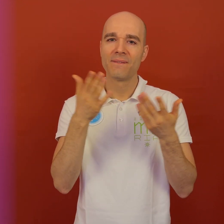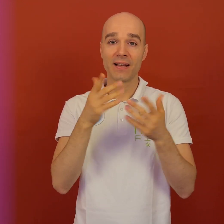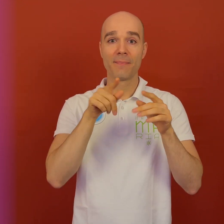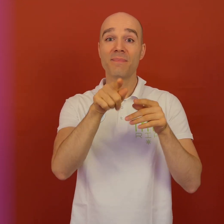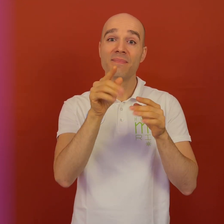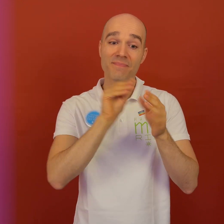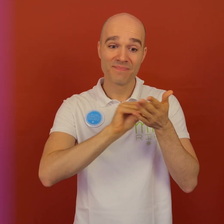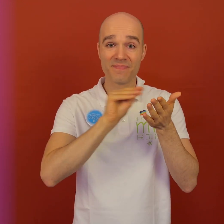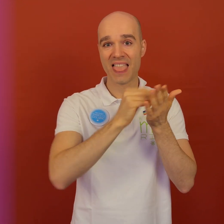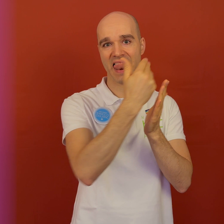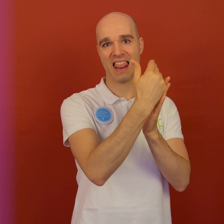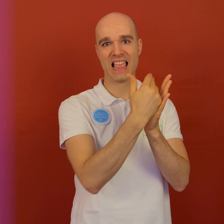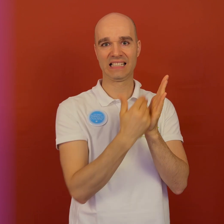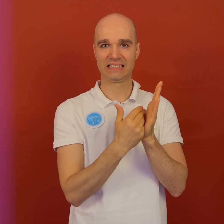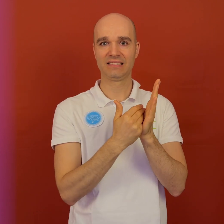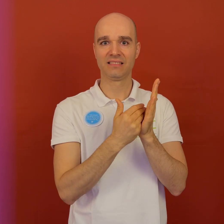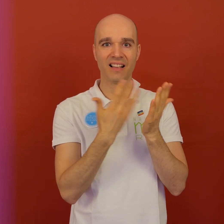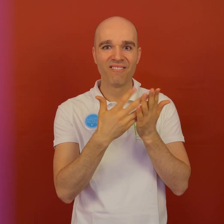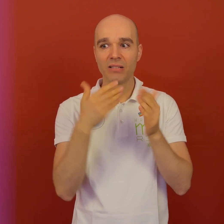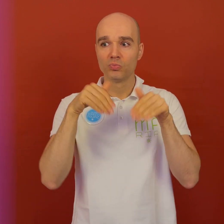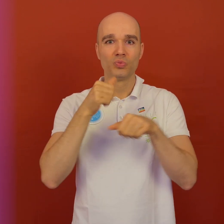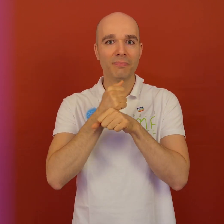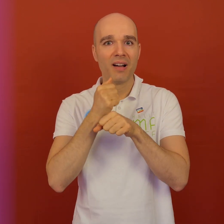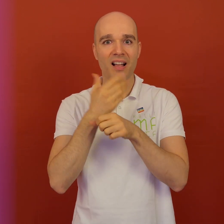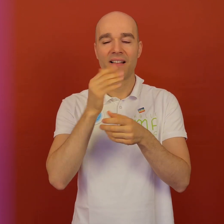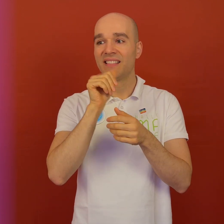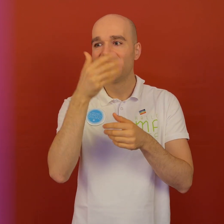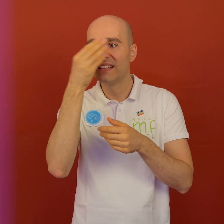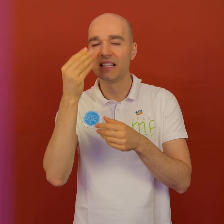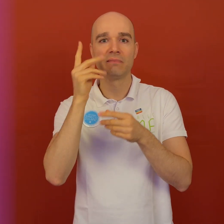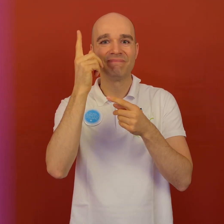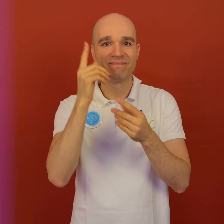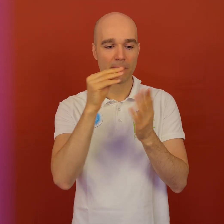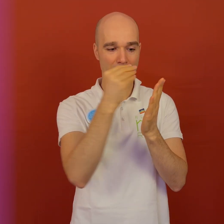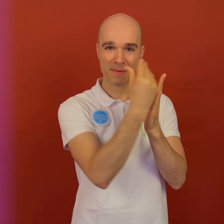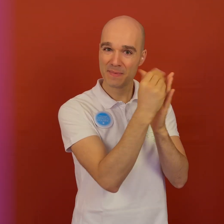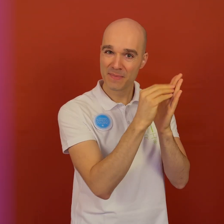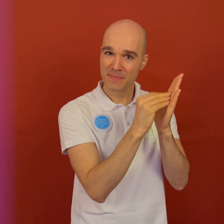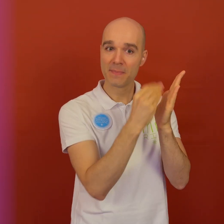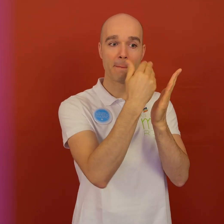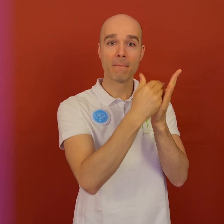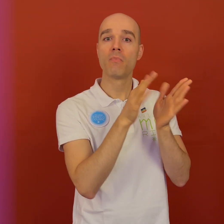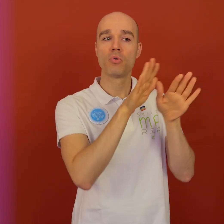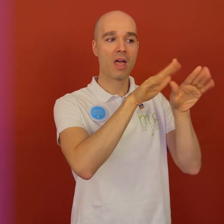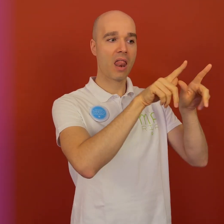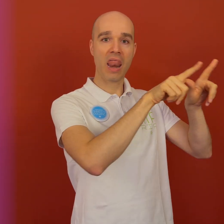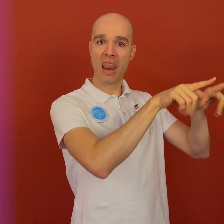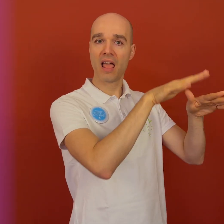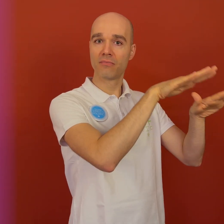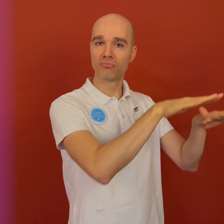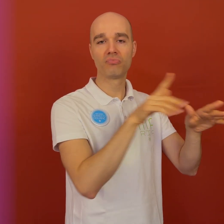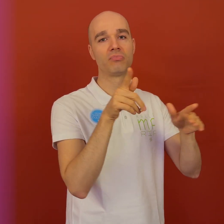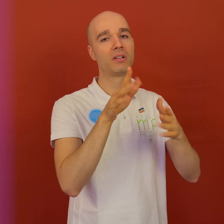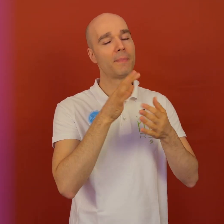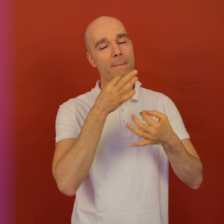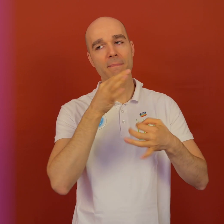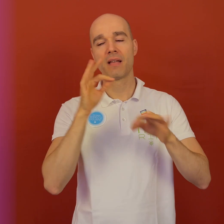die Punkte aufzuschreiben, an die man denken muss und die man nicht vergessen darf. Dann die Liste weglegen.